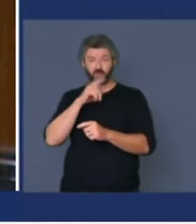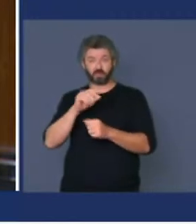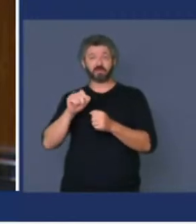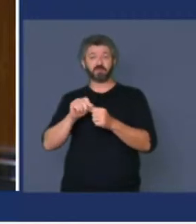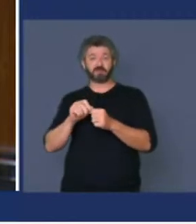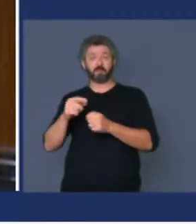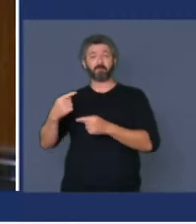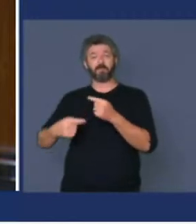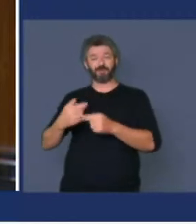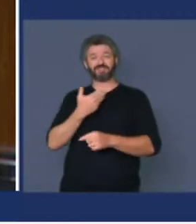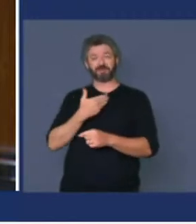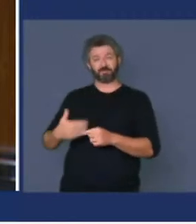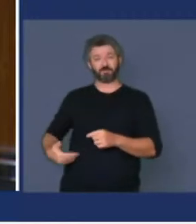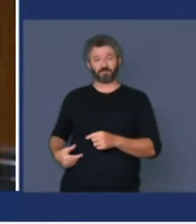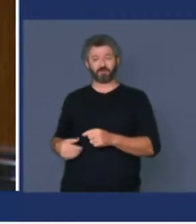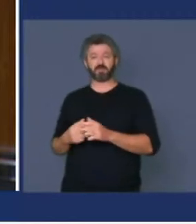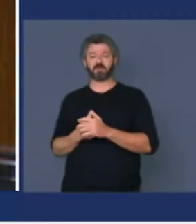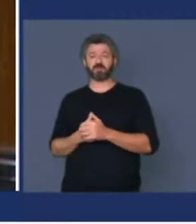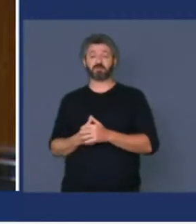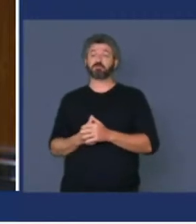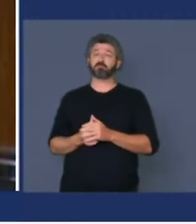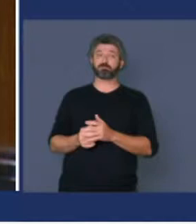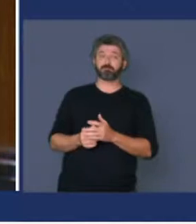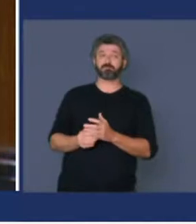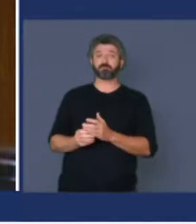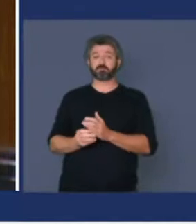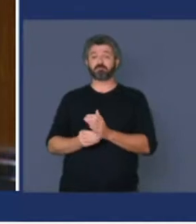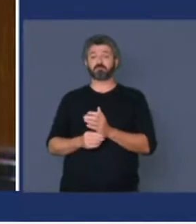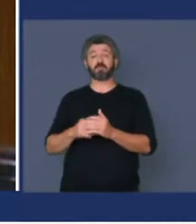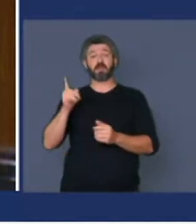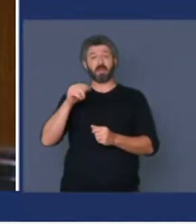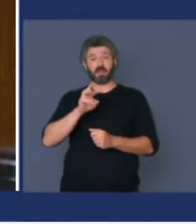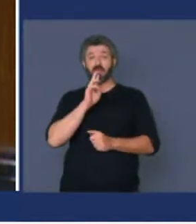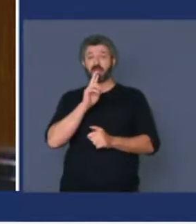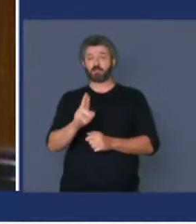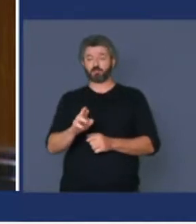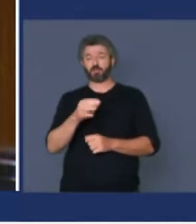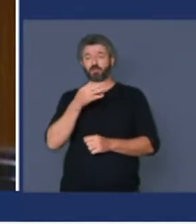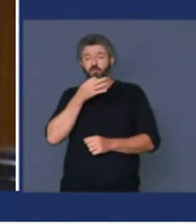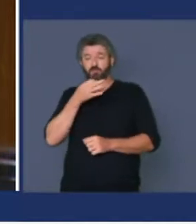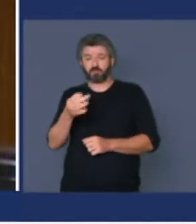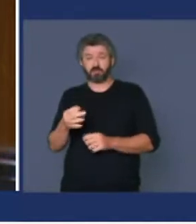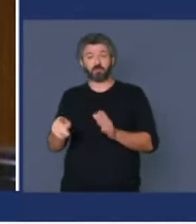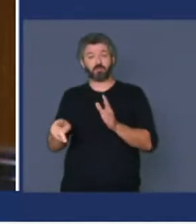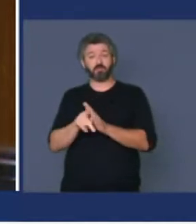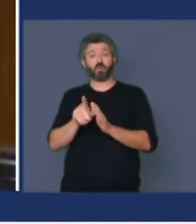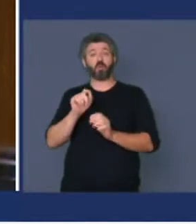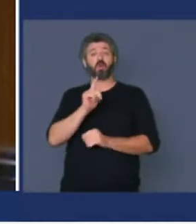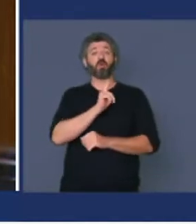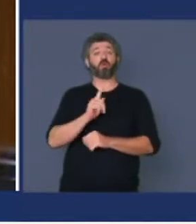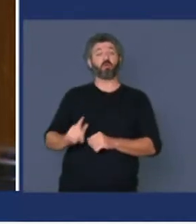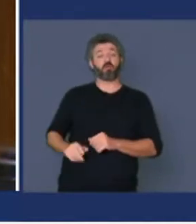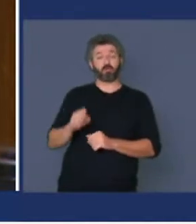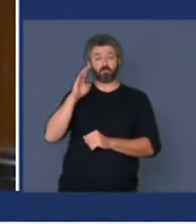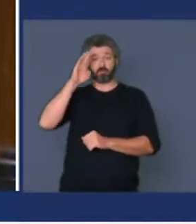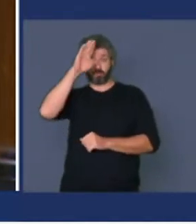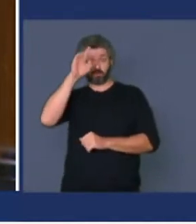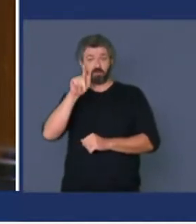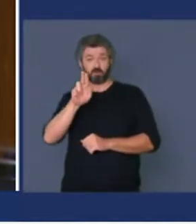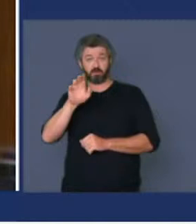UMA RESPOSTA E UMA CRÍTICA AO QUE O GOVERNO BOLSONARO E PAULO GUEDES QUEREM FAZER COM A PEC 32 SE APROVADO O 37 A,